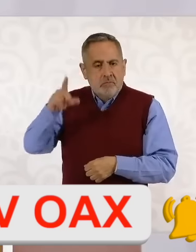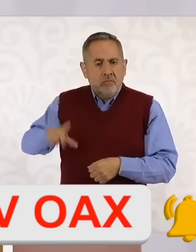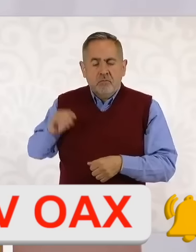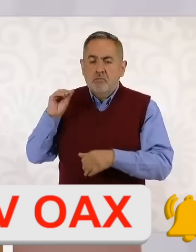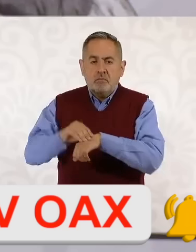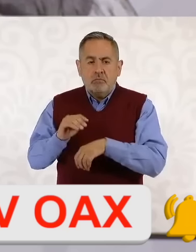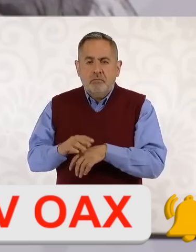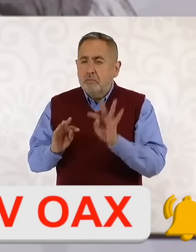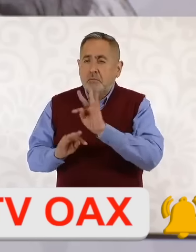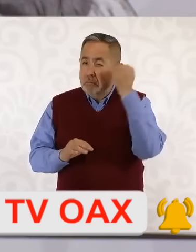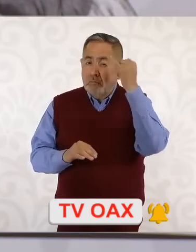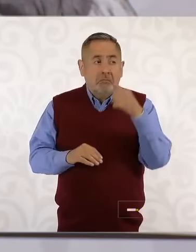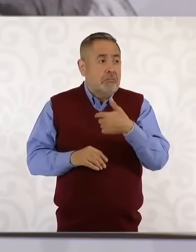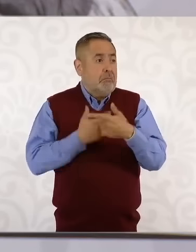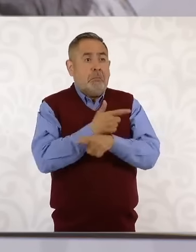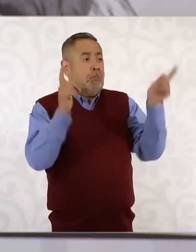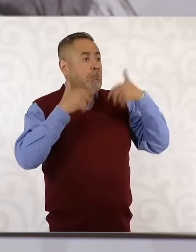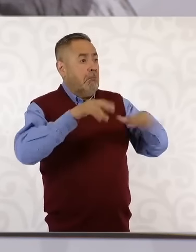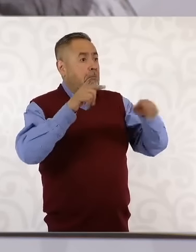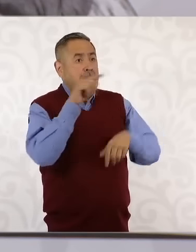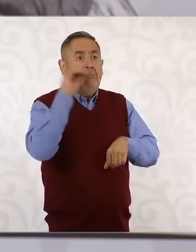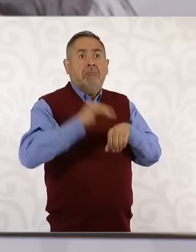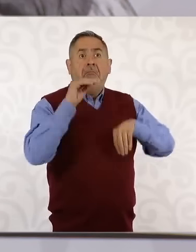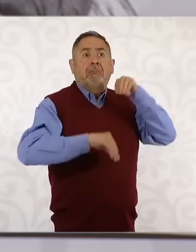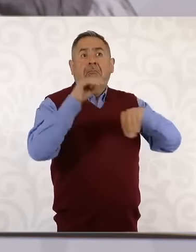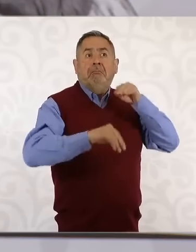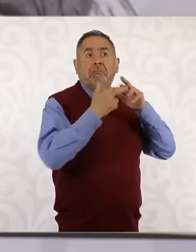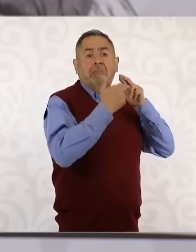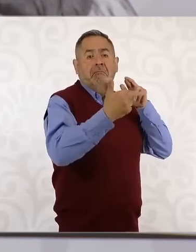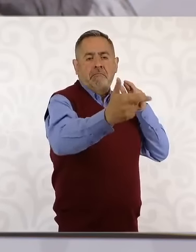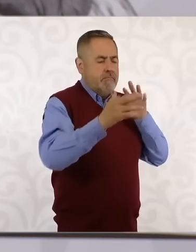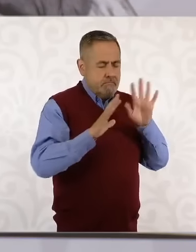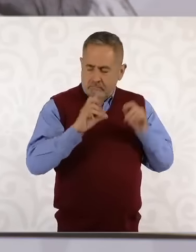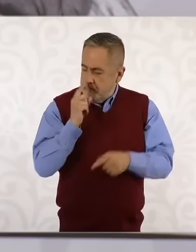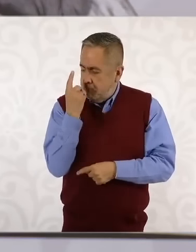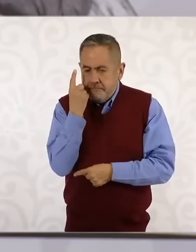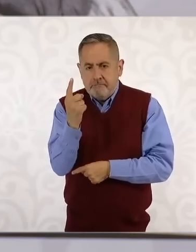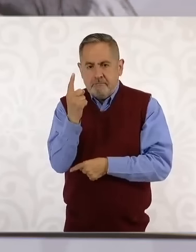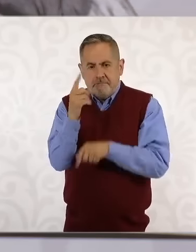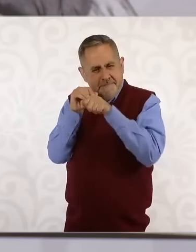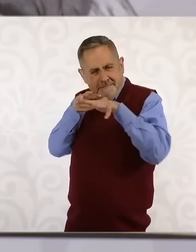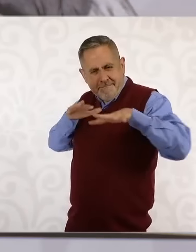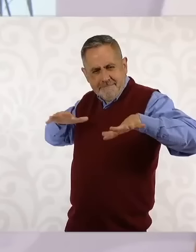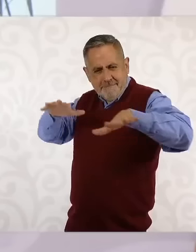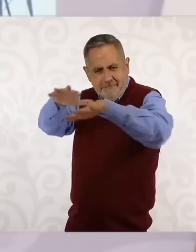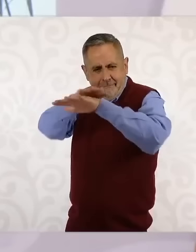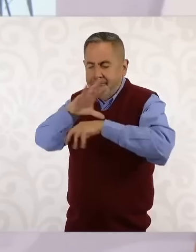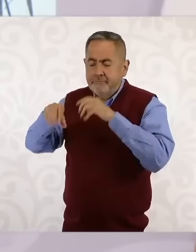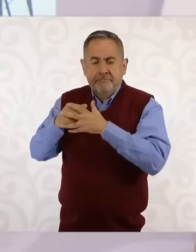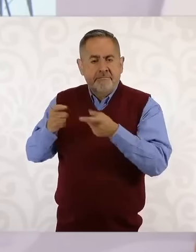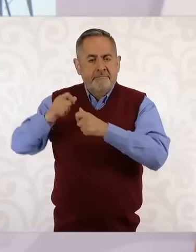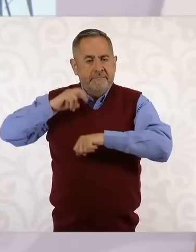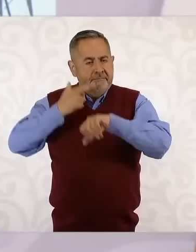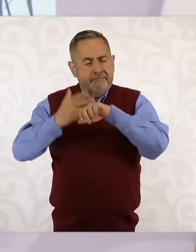quien pusiera sus propias líneas de transmisión. Hay una línea de transmisión. Cuando yo estudié